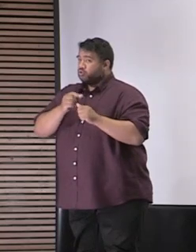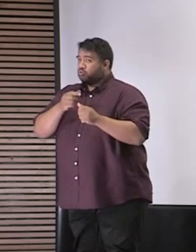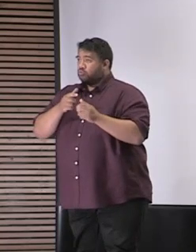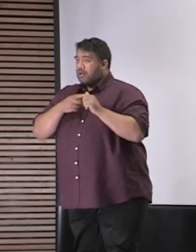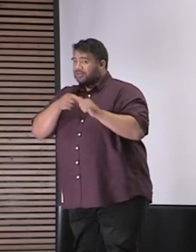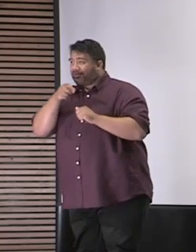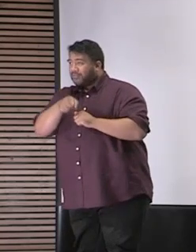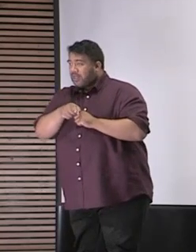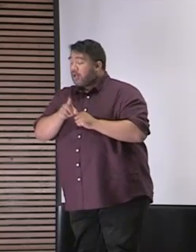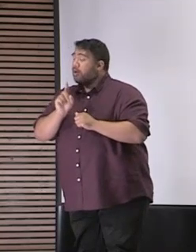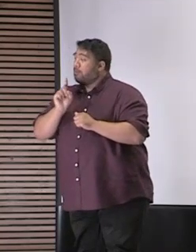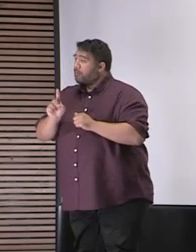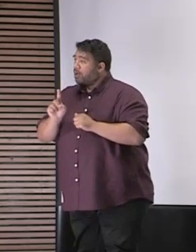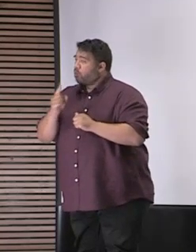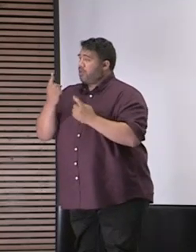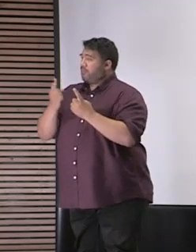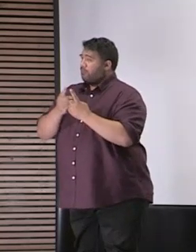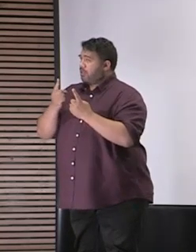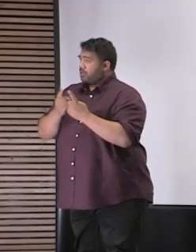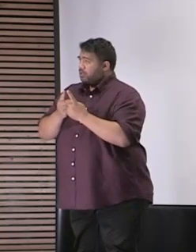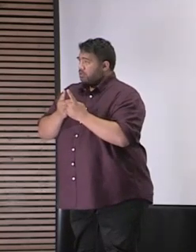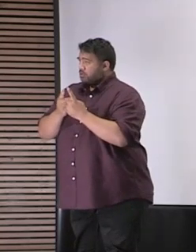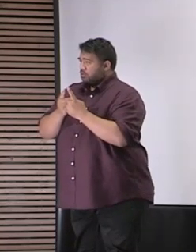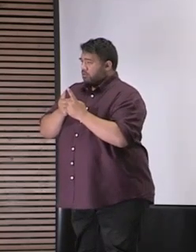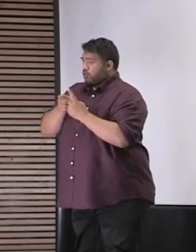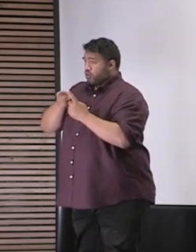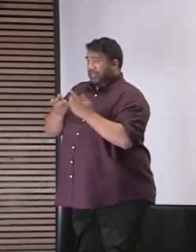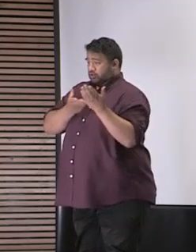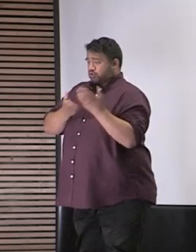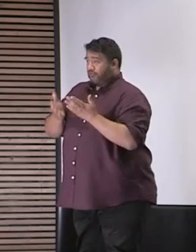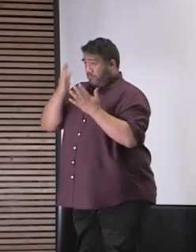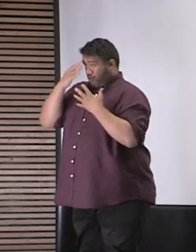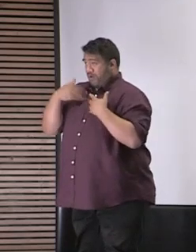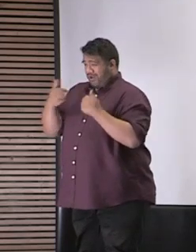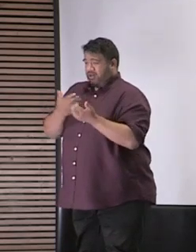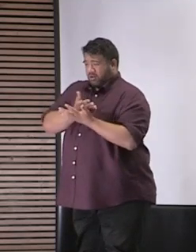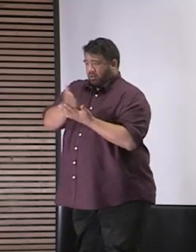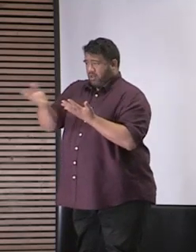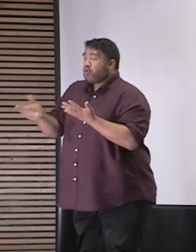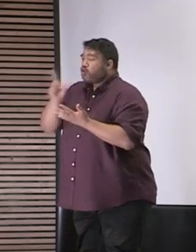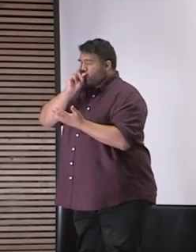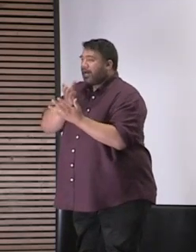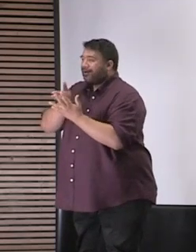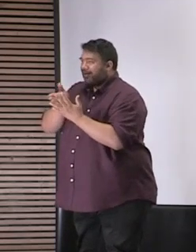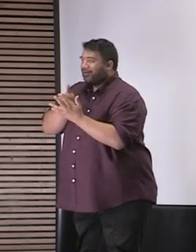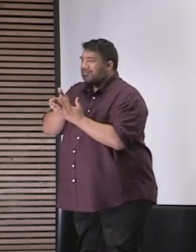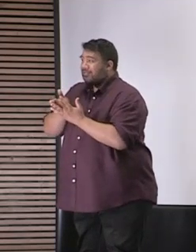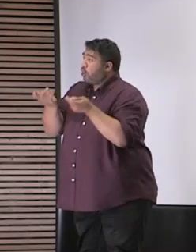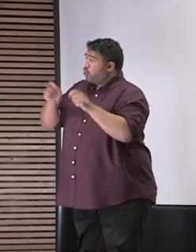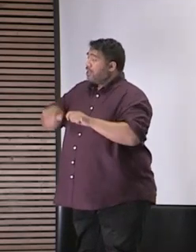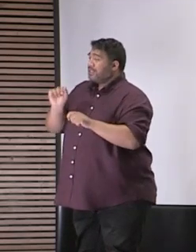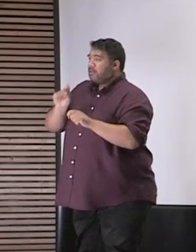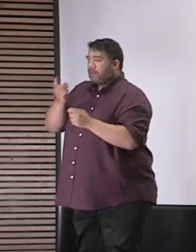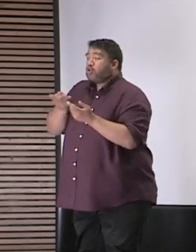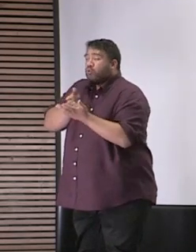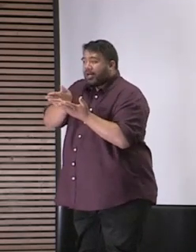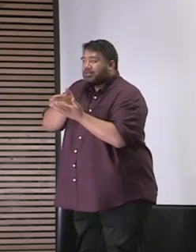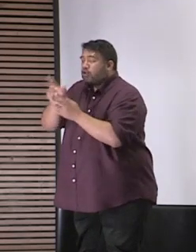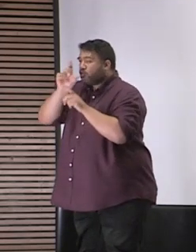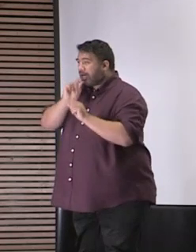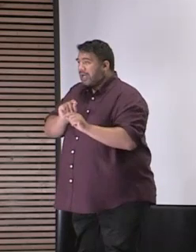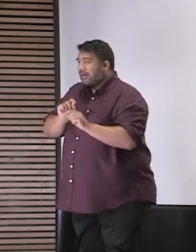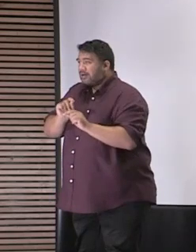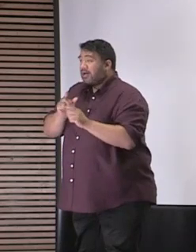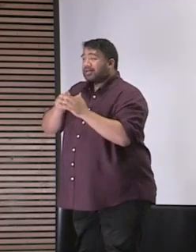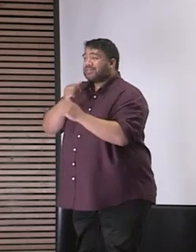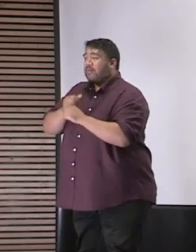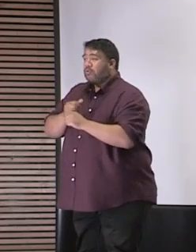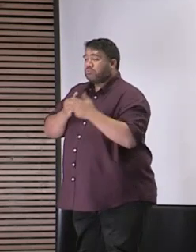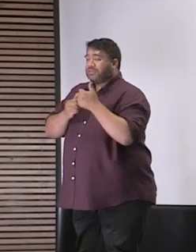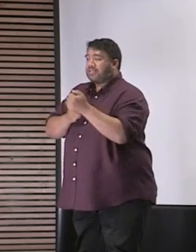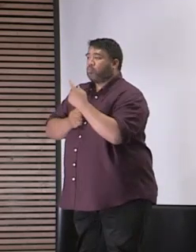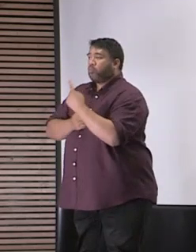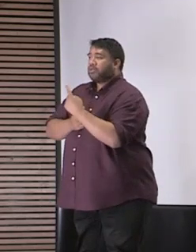a las personas que no entienden